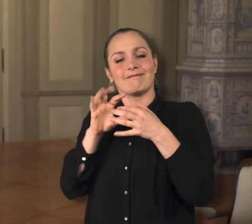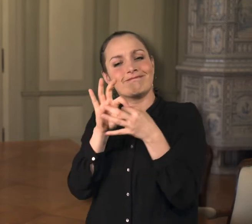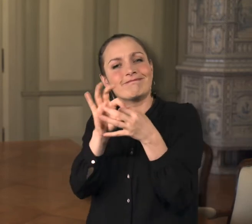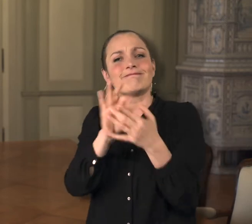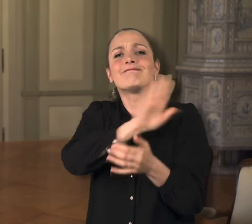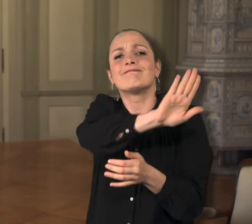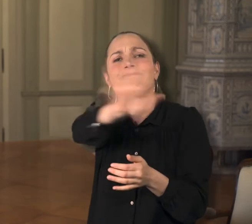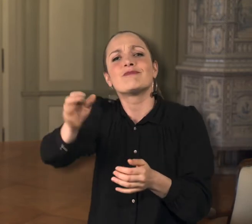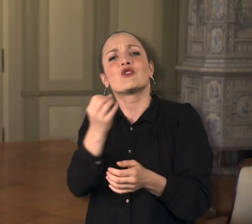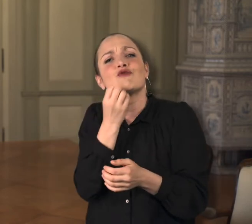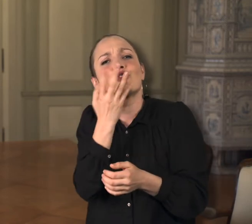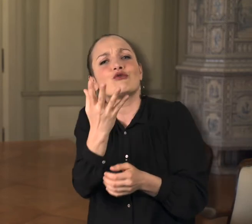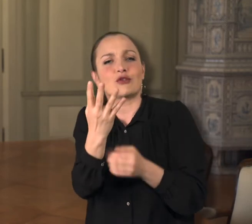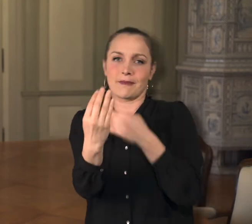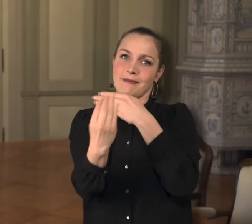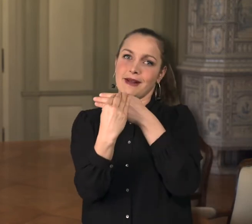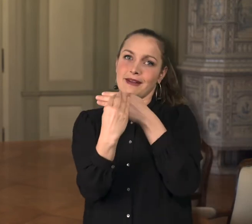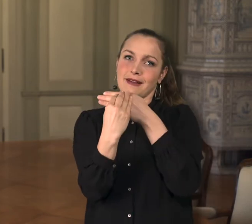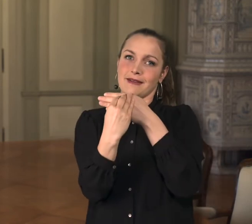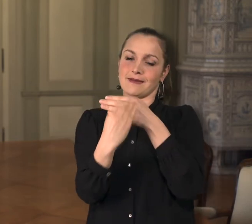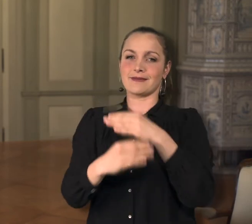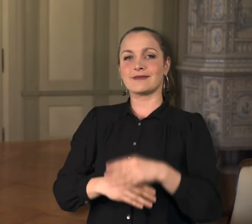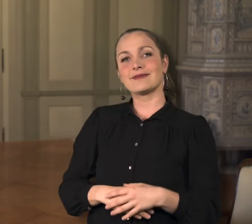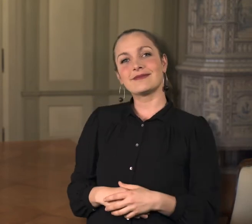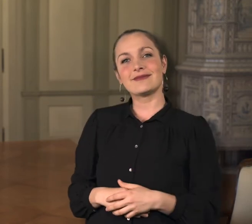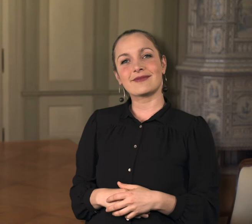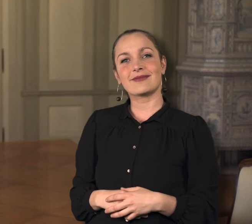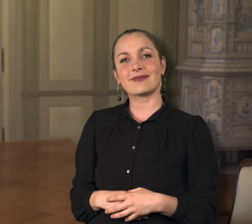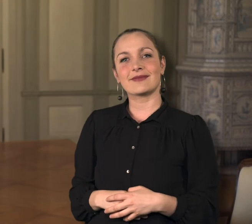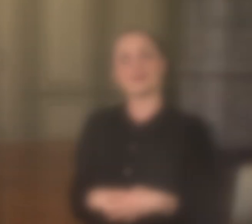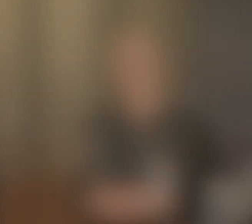Sie können uns unterstützen, indem Sie uns Ihre Wünsche mitteilen.